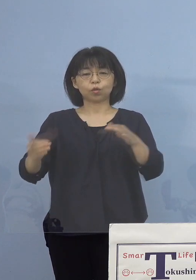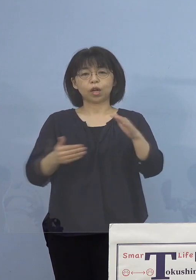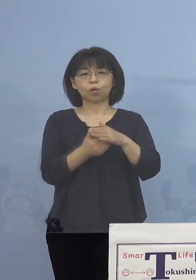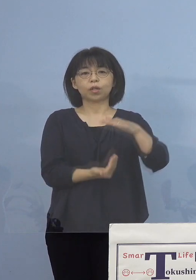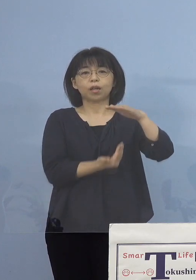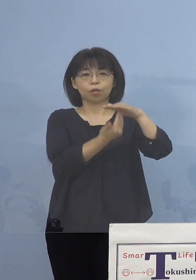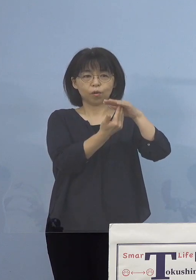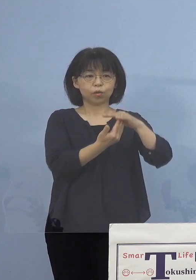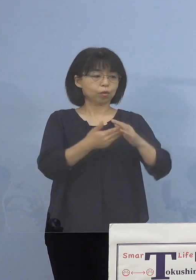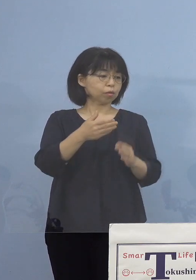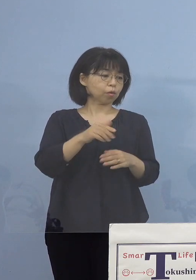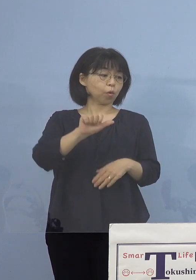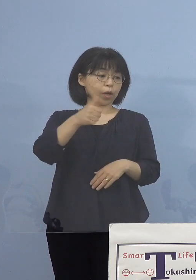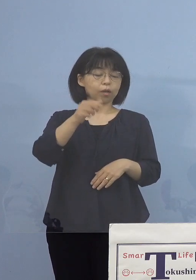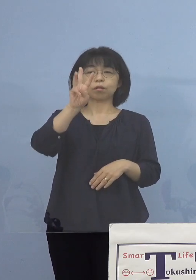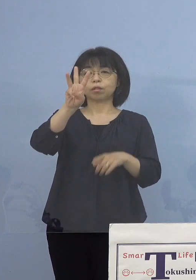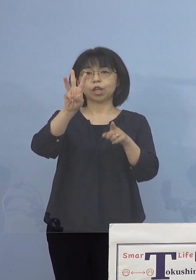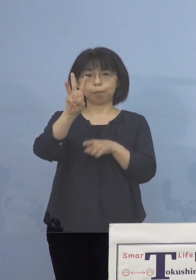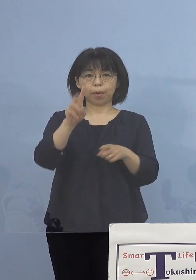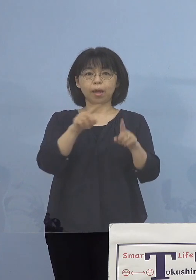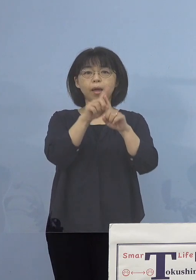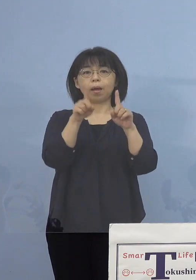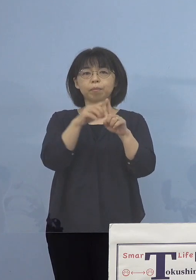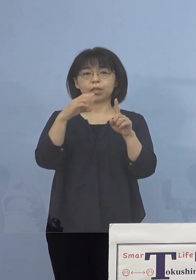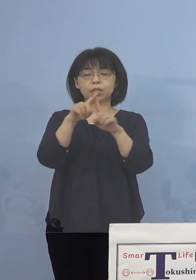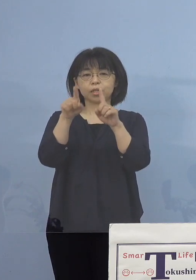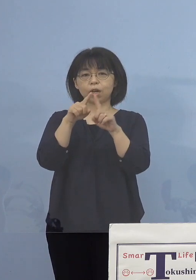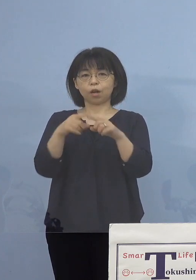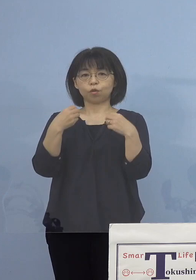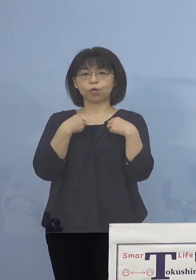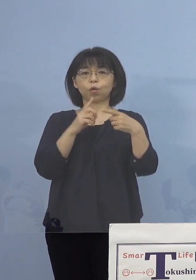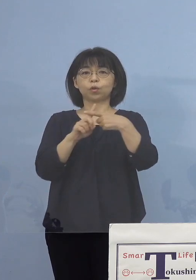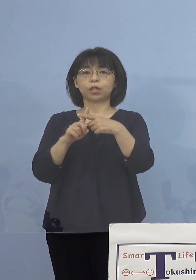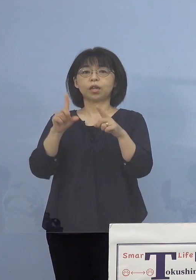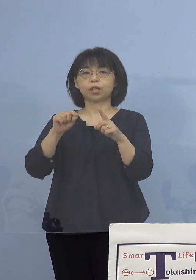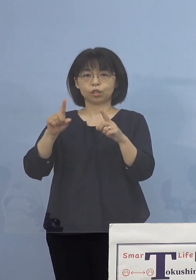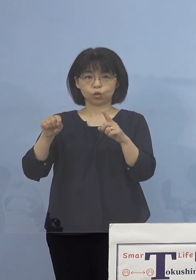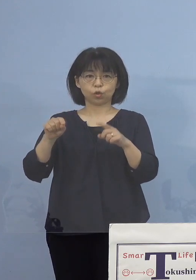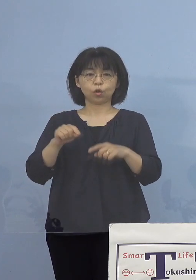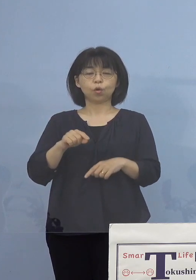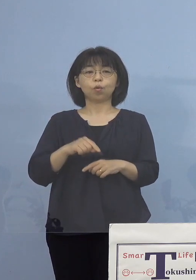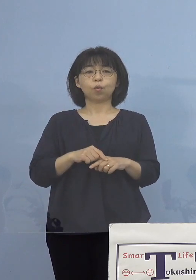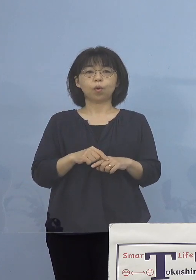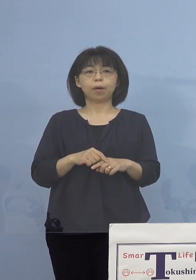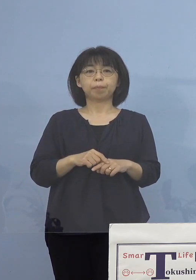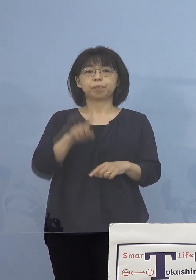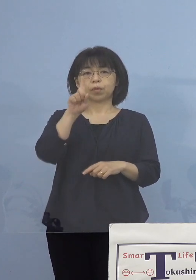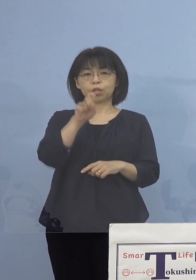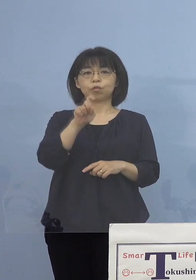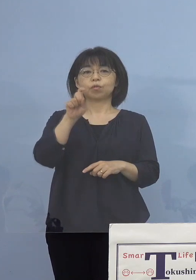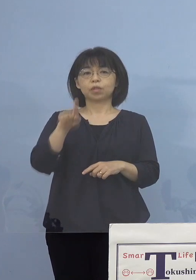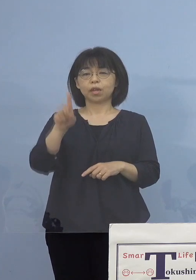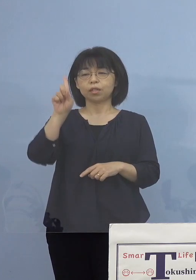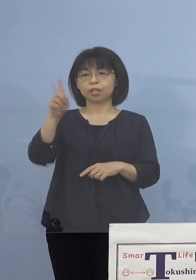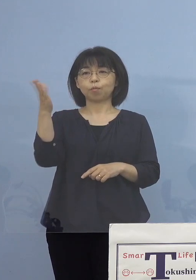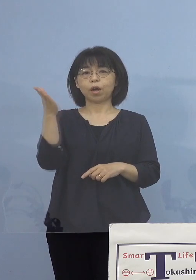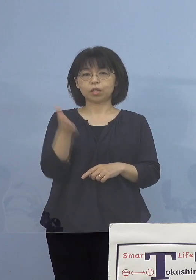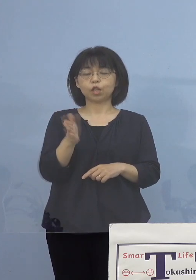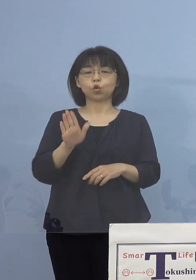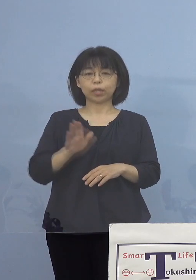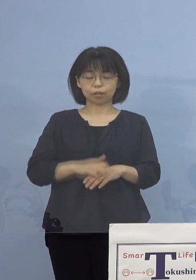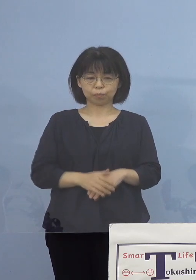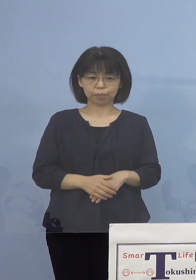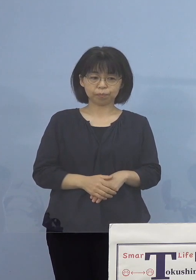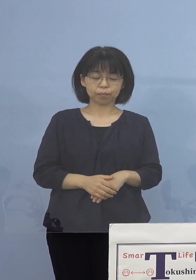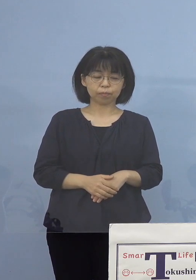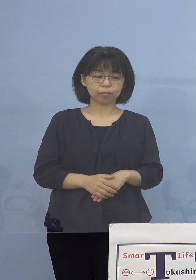PCR陽性率は5月5日以来117日ぶり 2桁となる10.8パーセントとなります